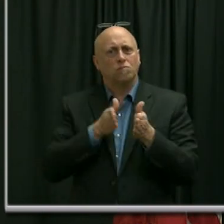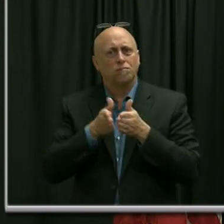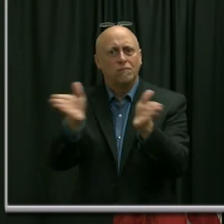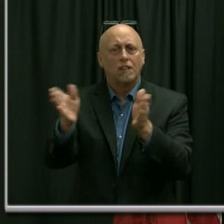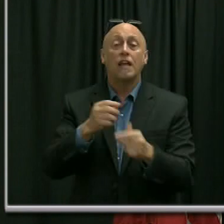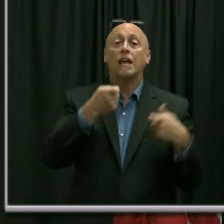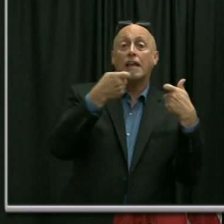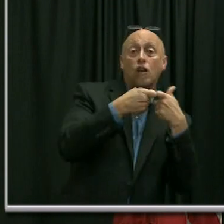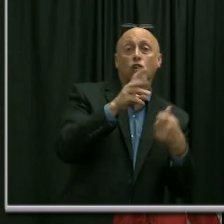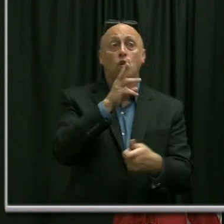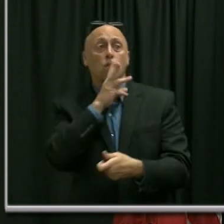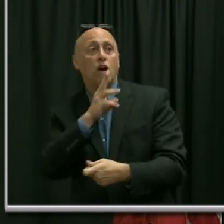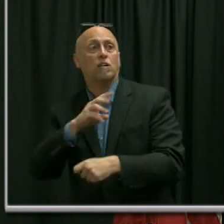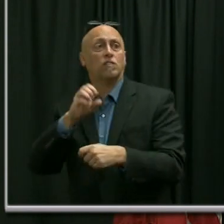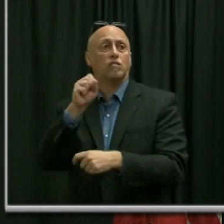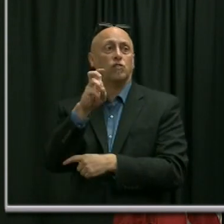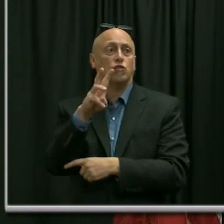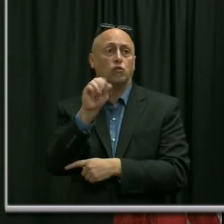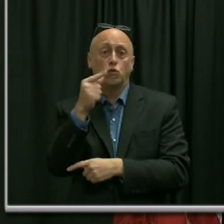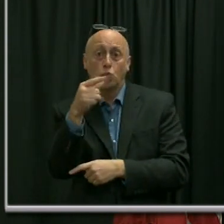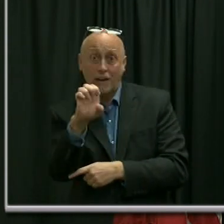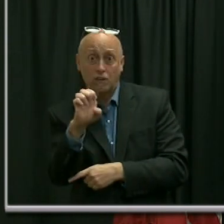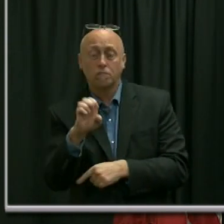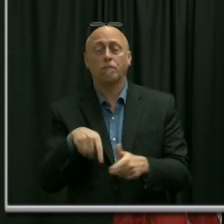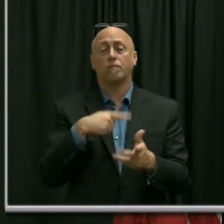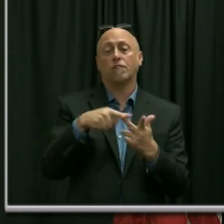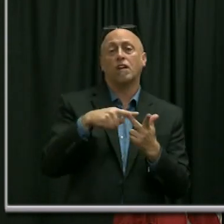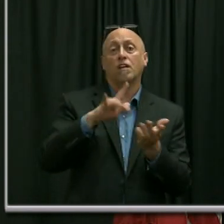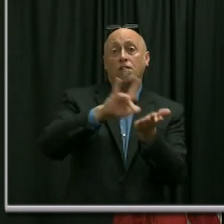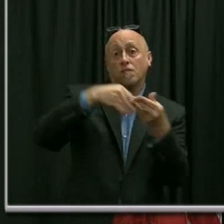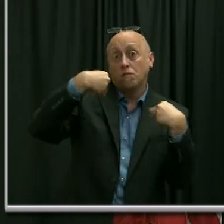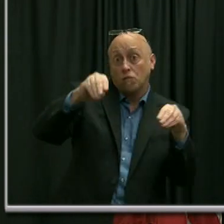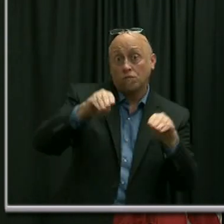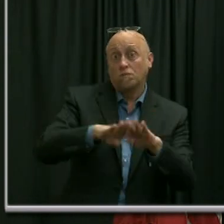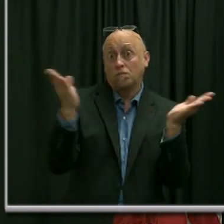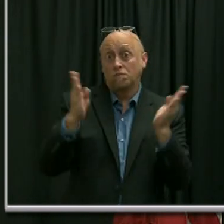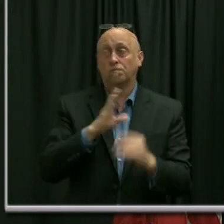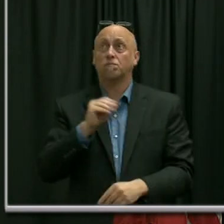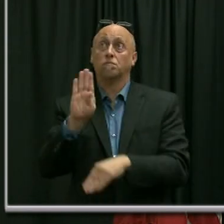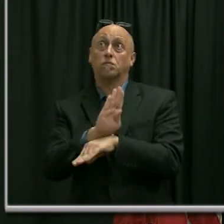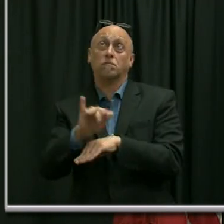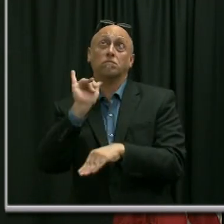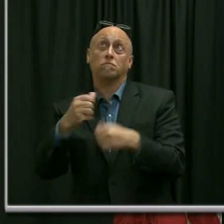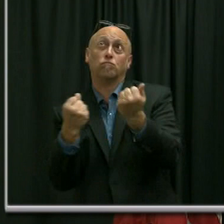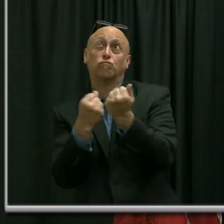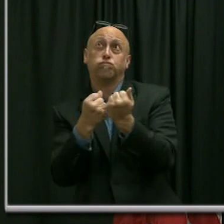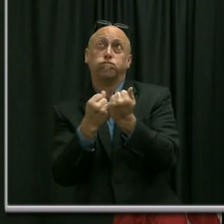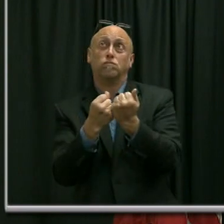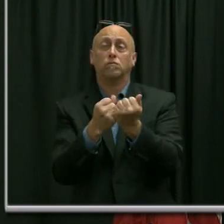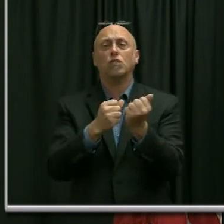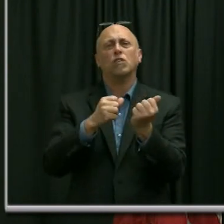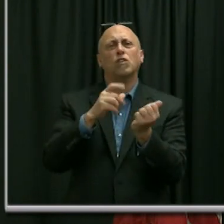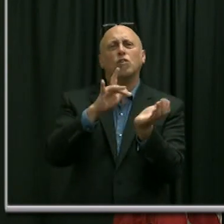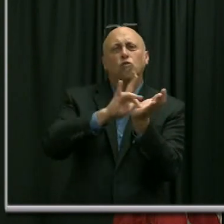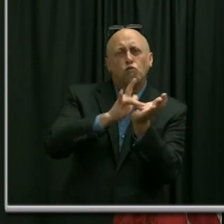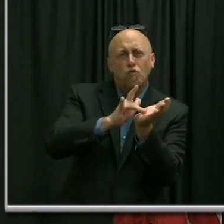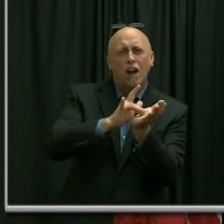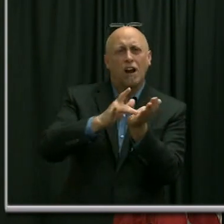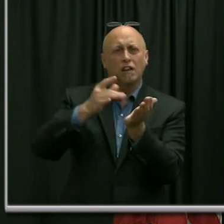SANITATION AND WASTE REMOVAL SERVICES. ENERGY WATER AND SEWAGE SERVICES PHARMACIES